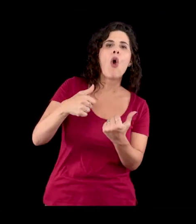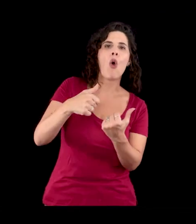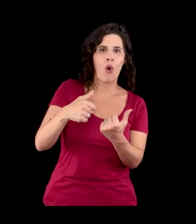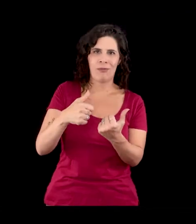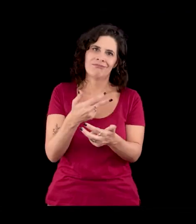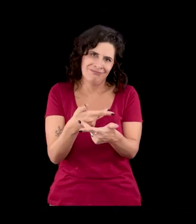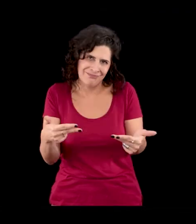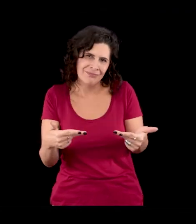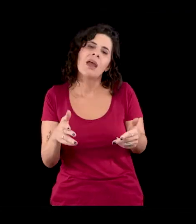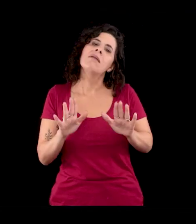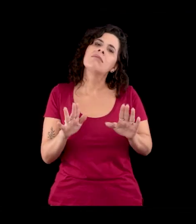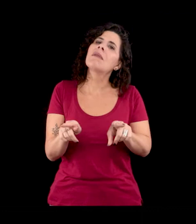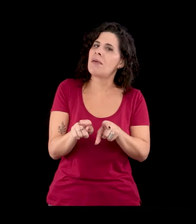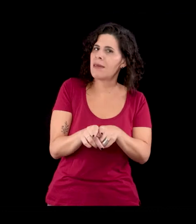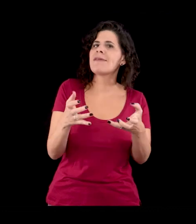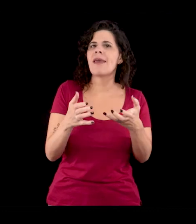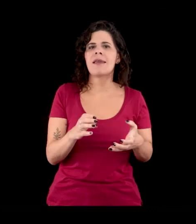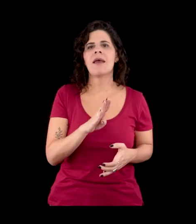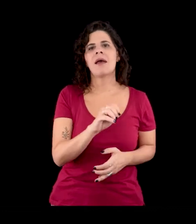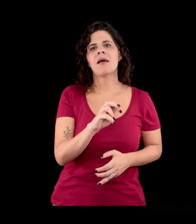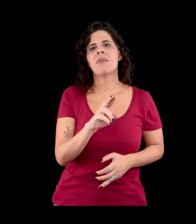mas ele quis também pôr umas obras do Barsotti,